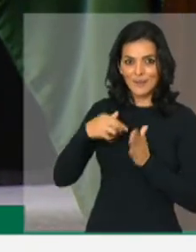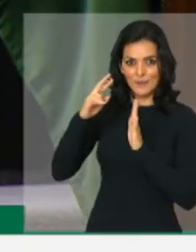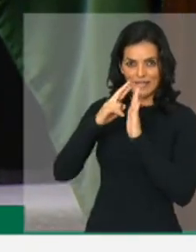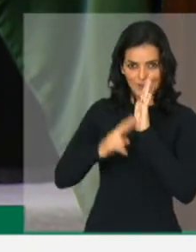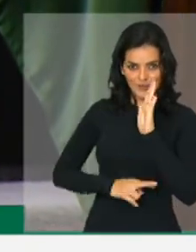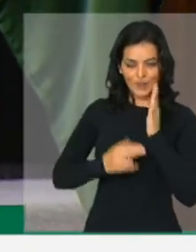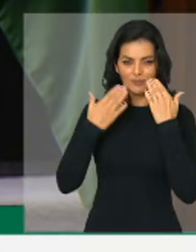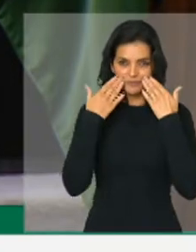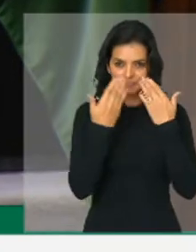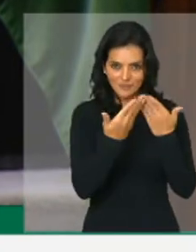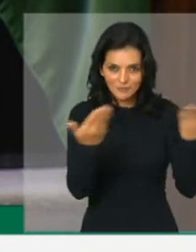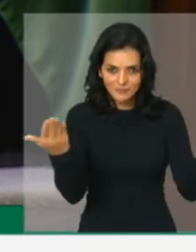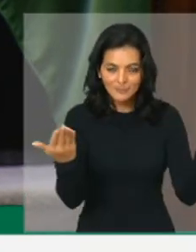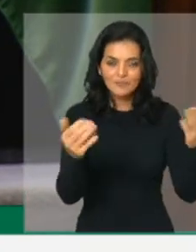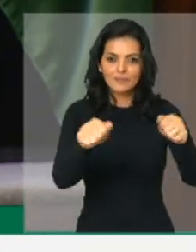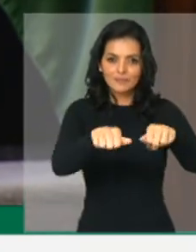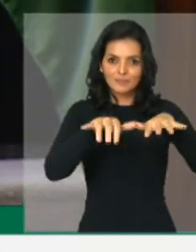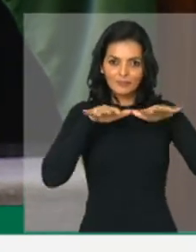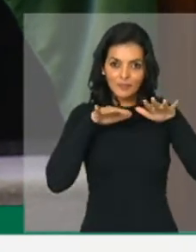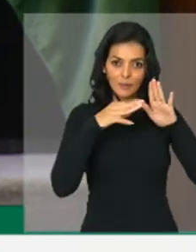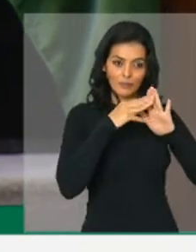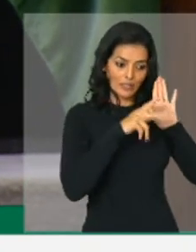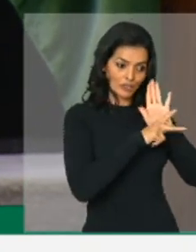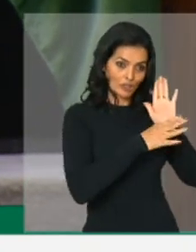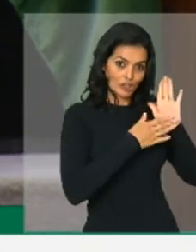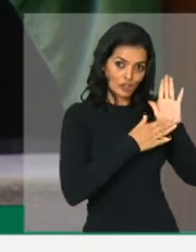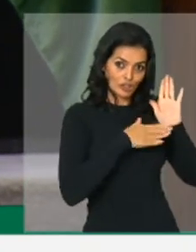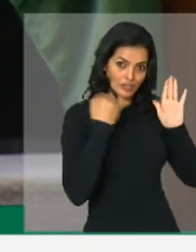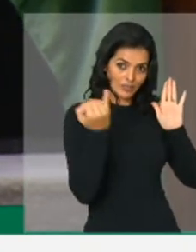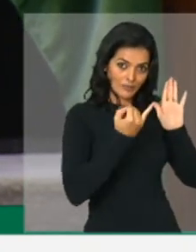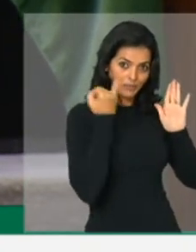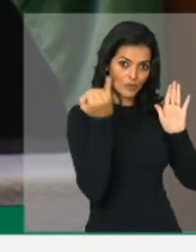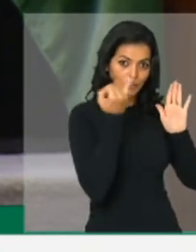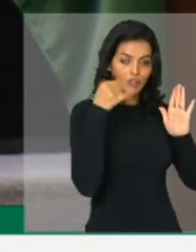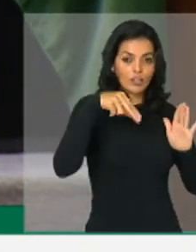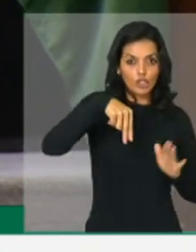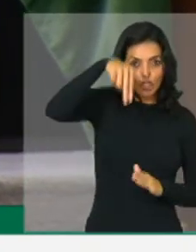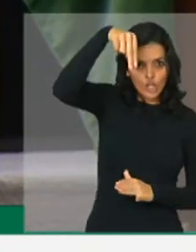MOMENTO HISTÓRICO QUE PUDESSE DINAMIZAR A ATIVIDADE INDUSTRIAL BUSCANDO MINIMIZAR O DESEQUILÍBRIO REGIONAL E